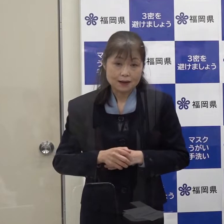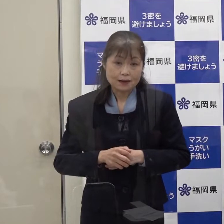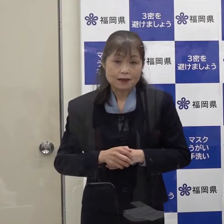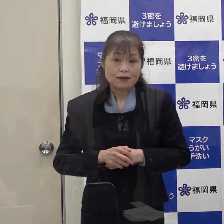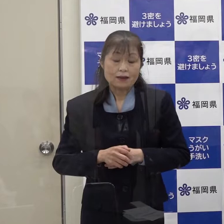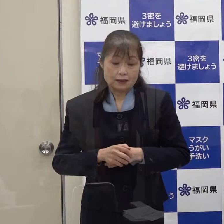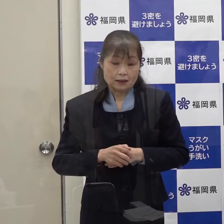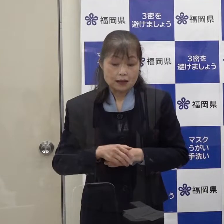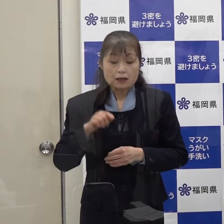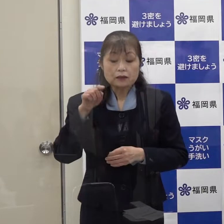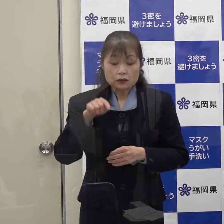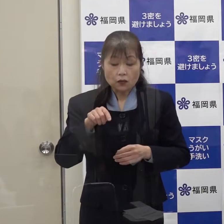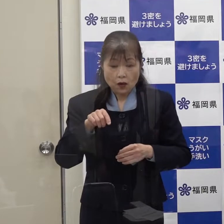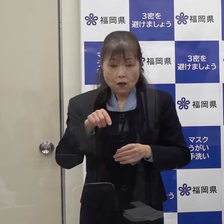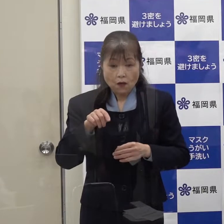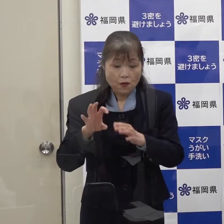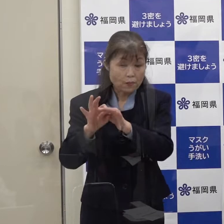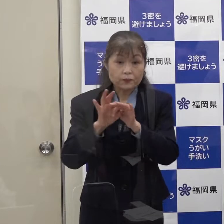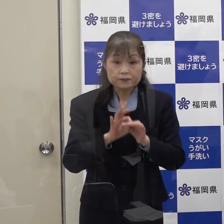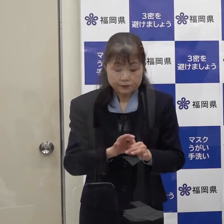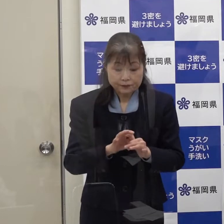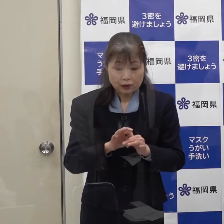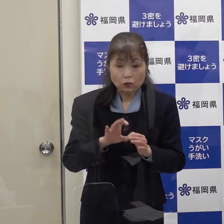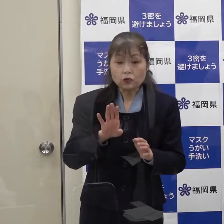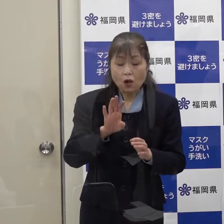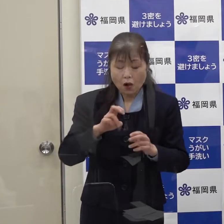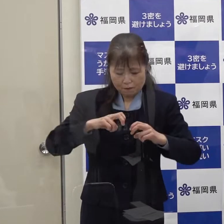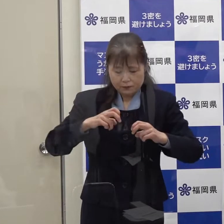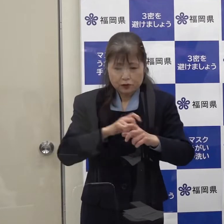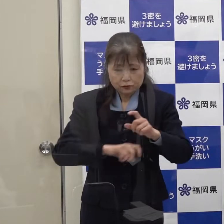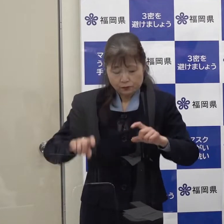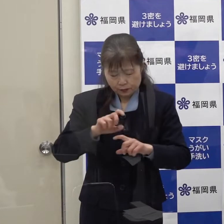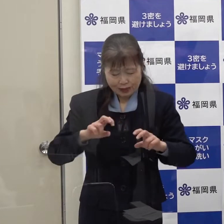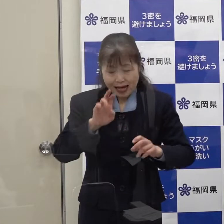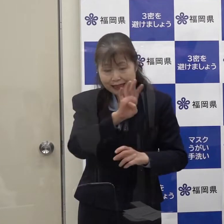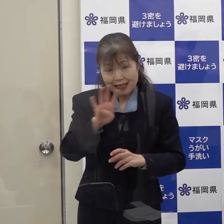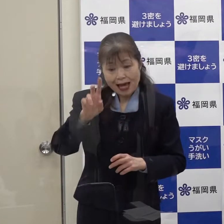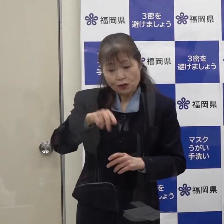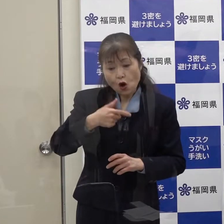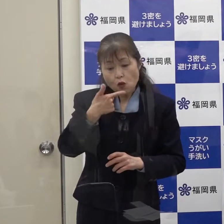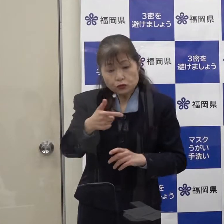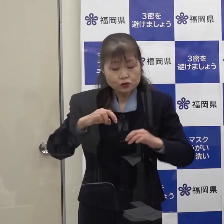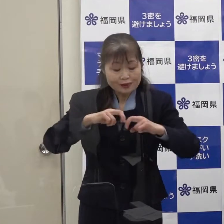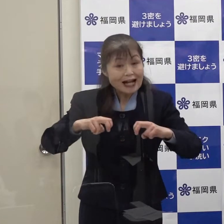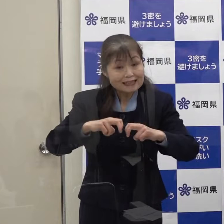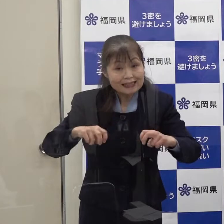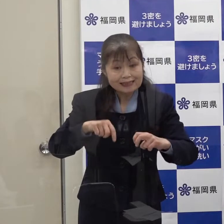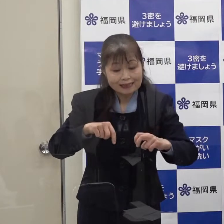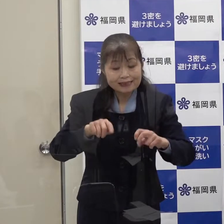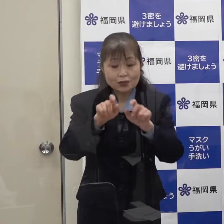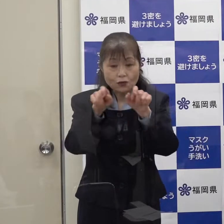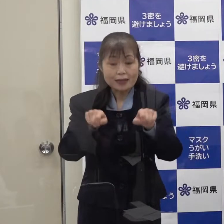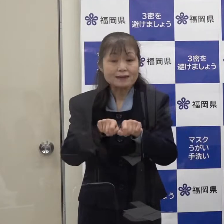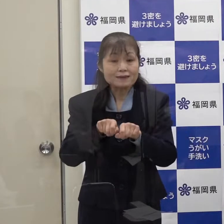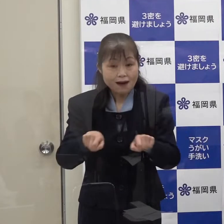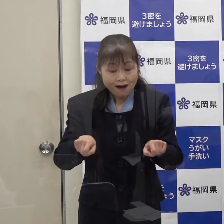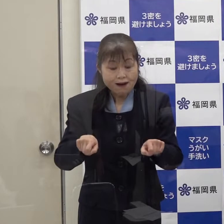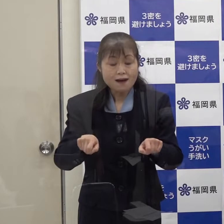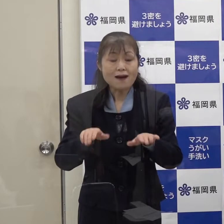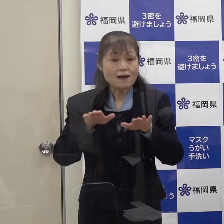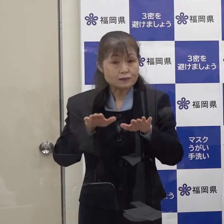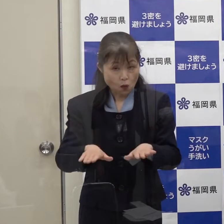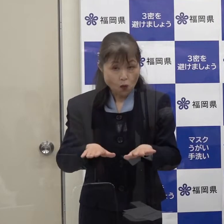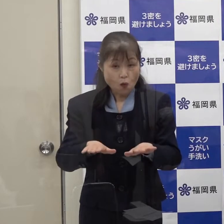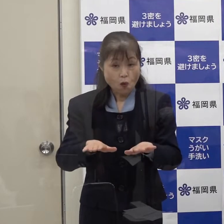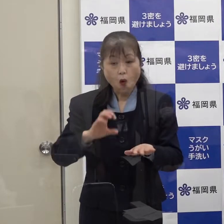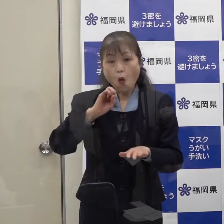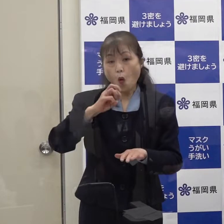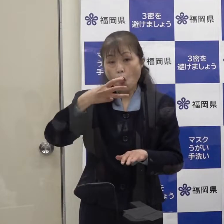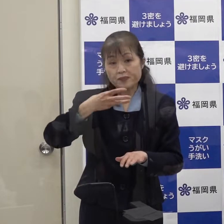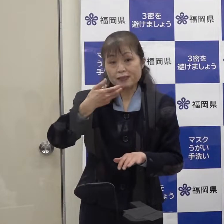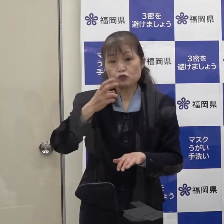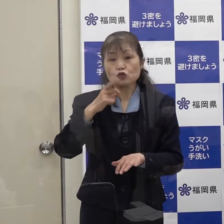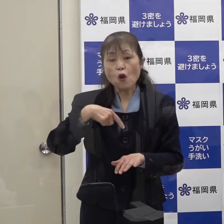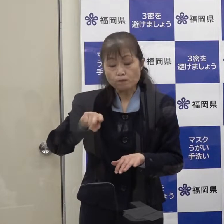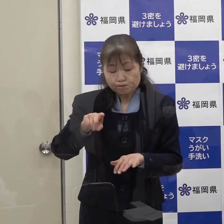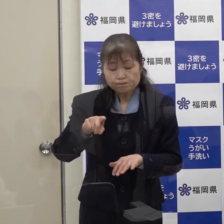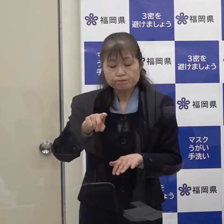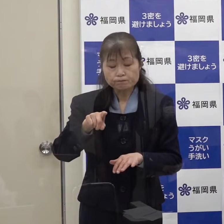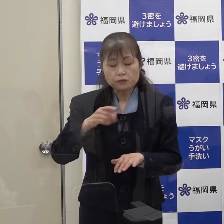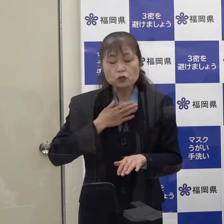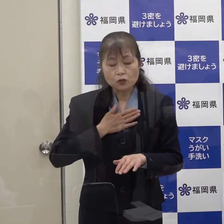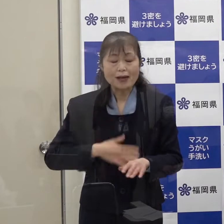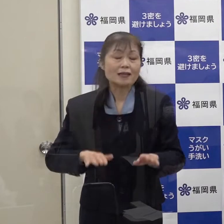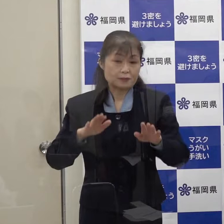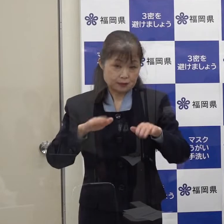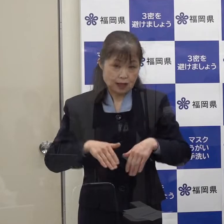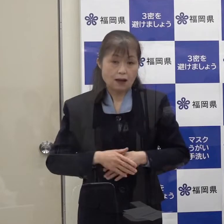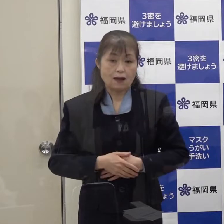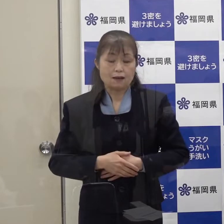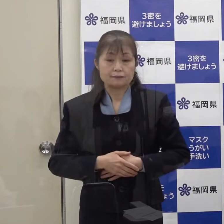これを受けゲノム解析を行い 解析の結果 本日オミクロン株であることが確定しました